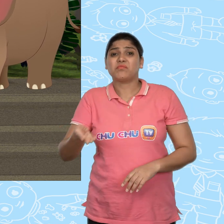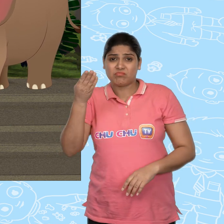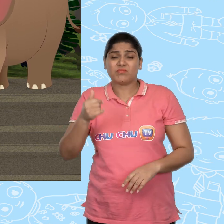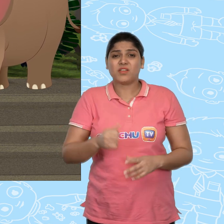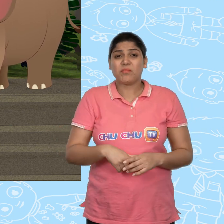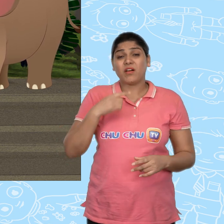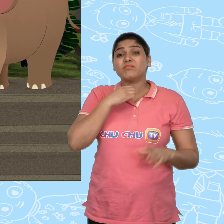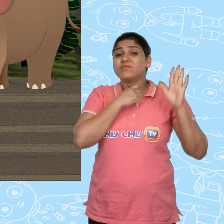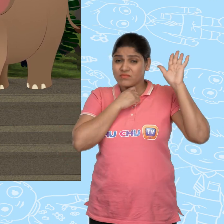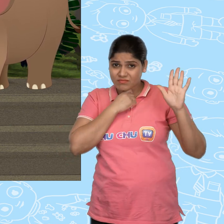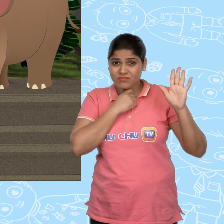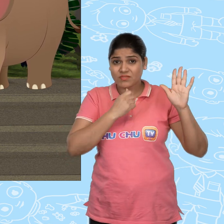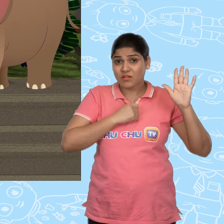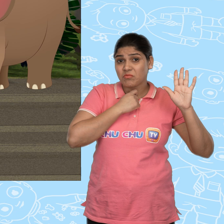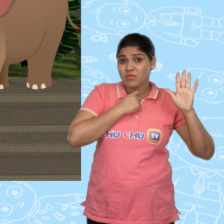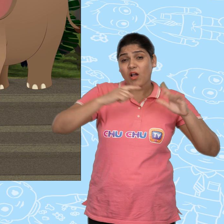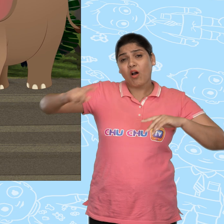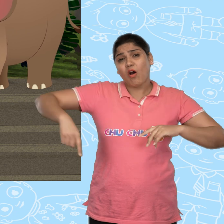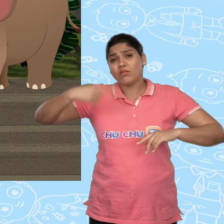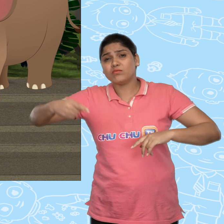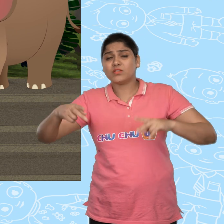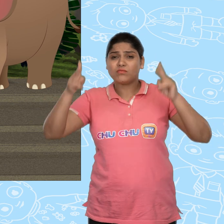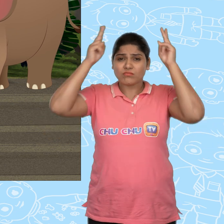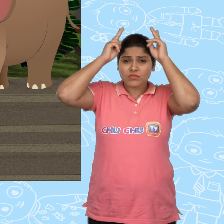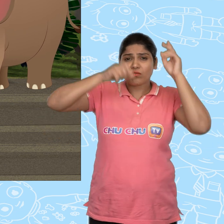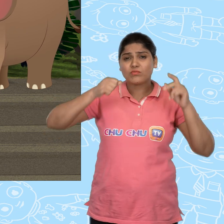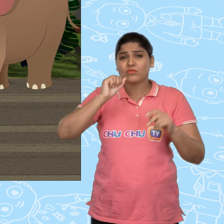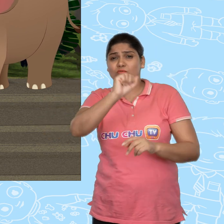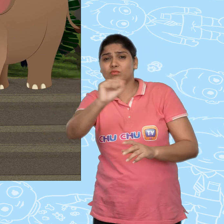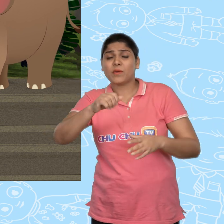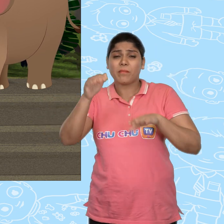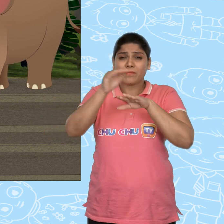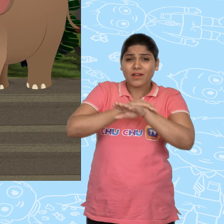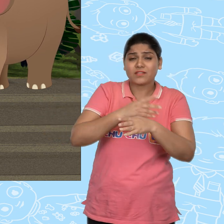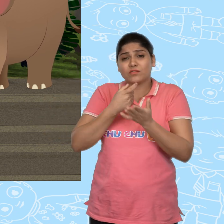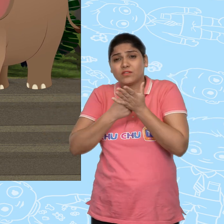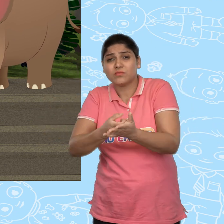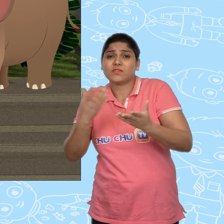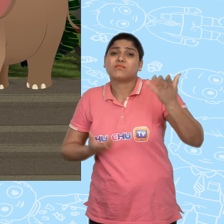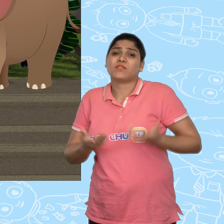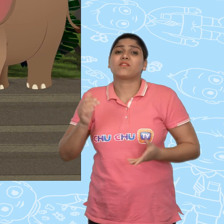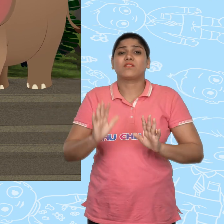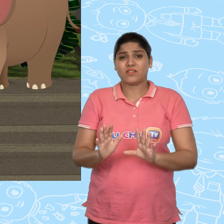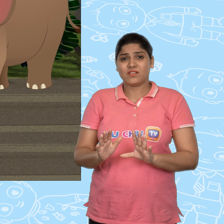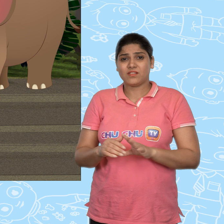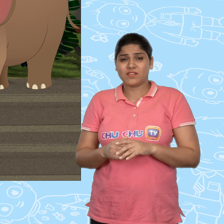तो मै वादा करता हूँ की मै हमेशा तुम खरगोशों से प्यार और सम्मान से पेश आऊंगा।